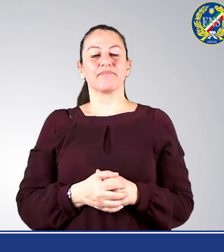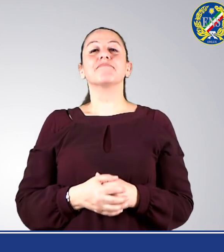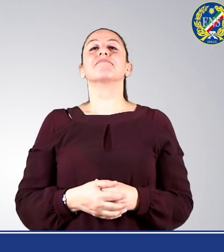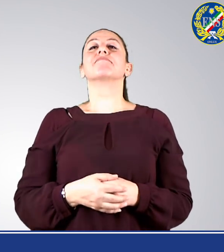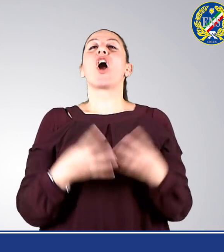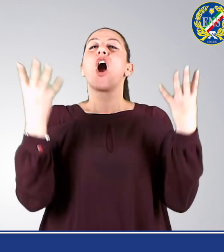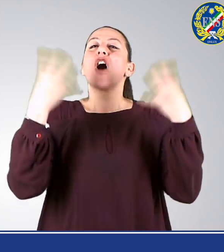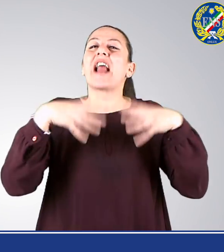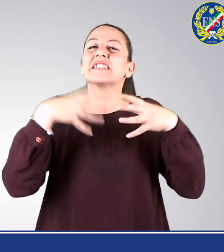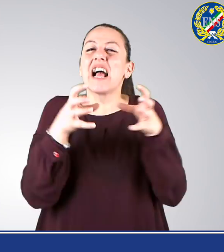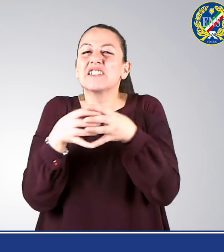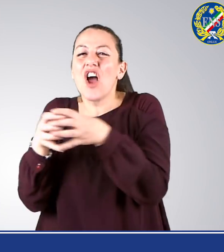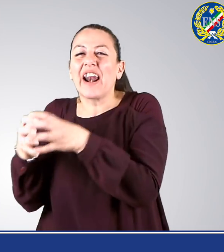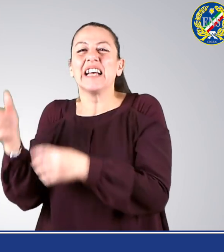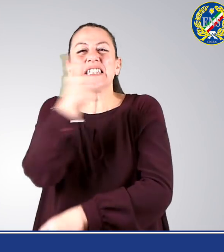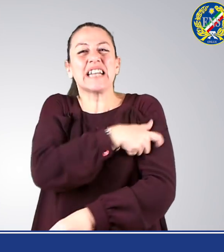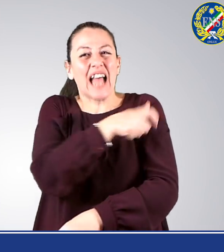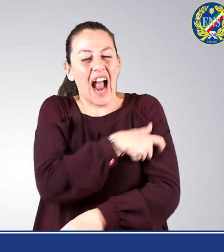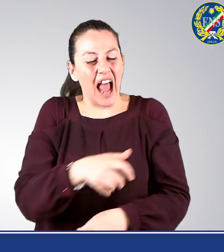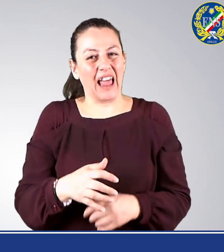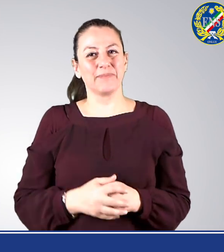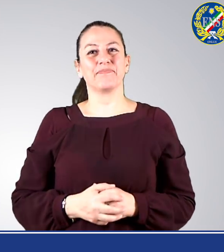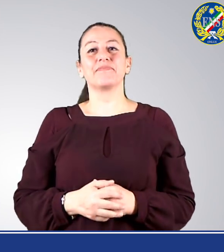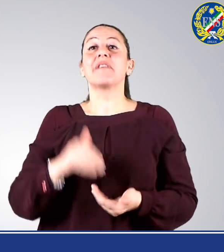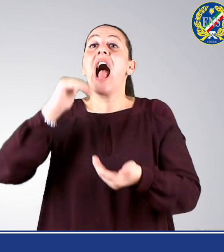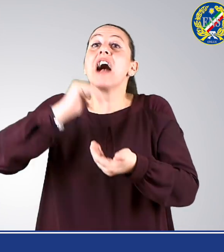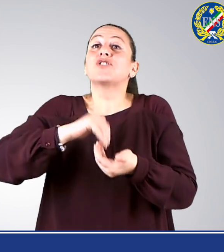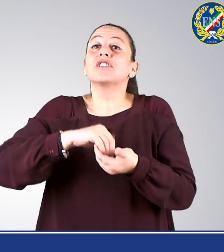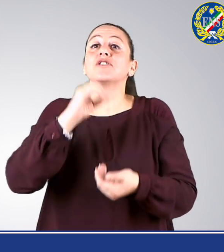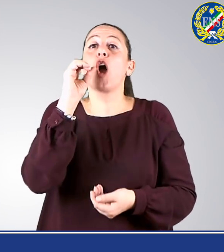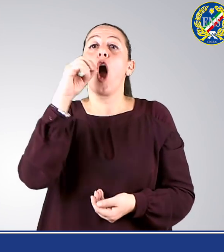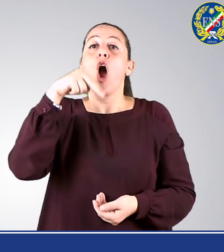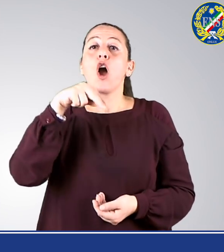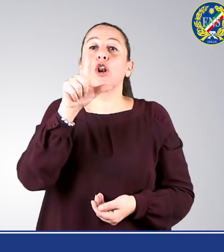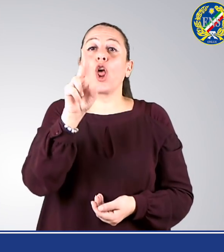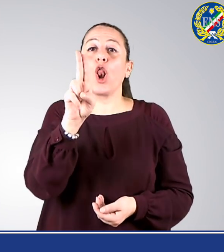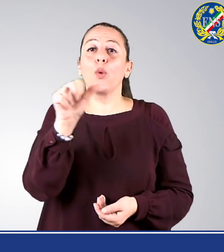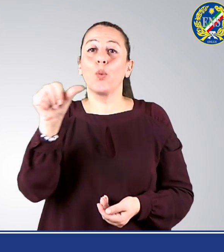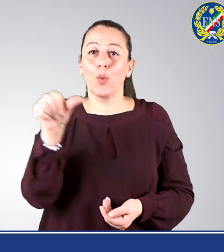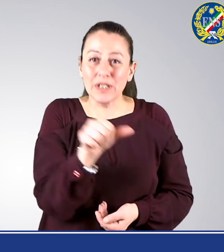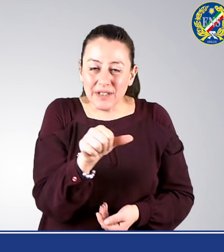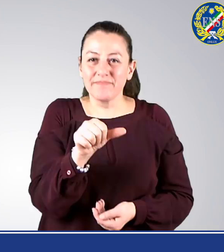le organizzazioni sindacali e le organizzazioni ONLUS,